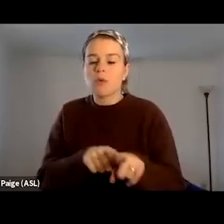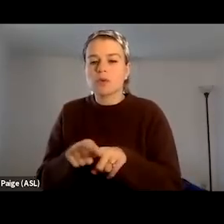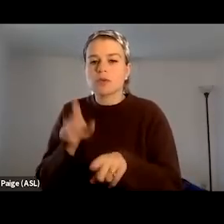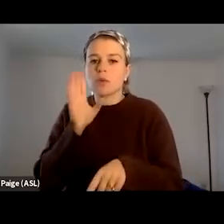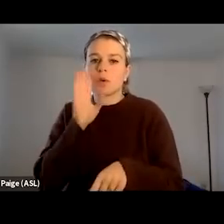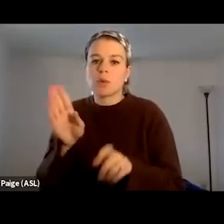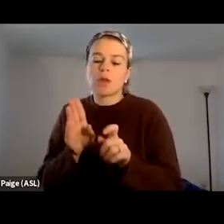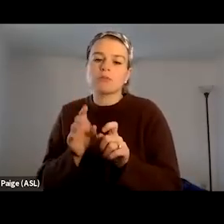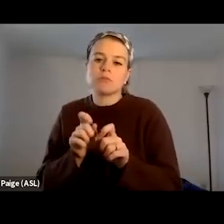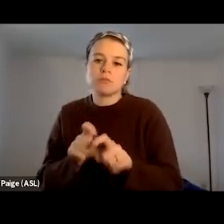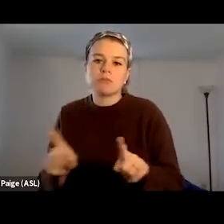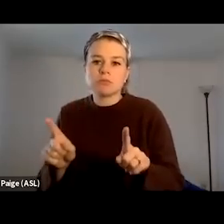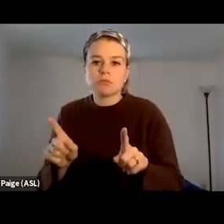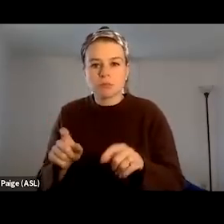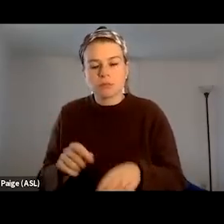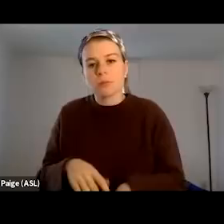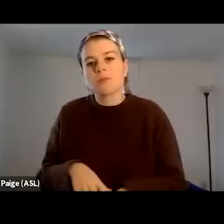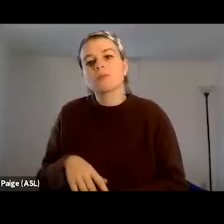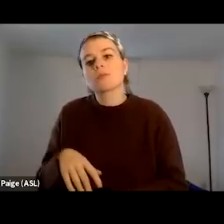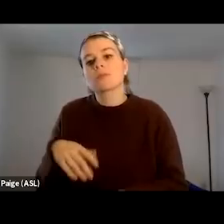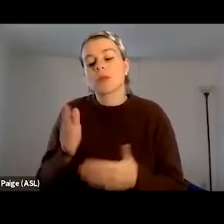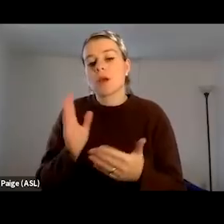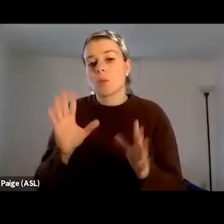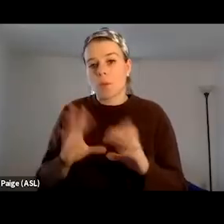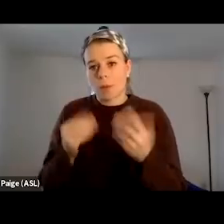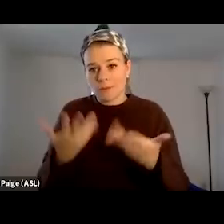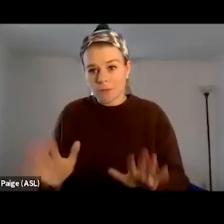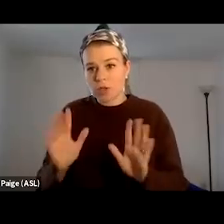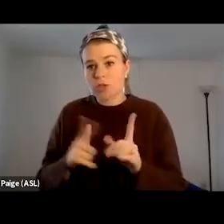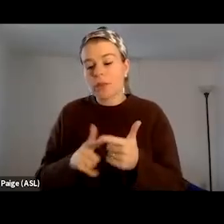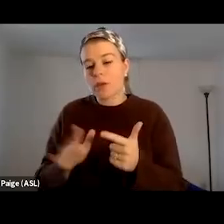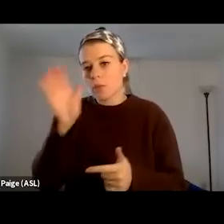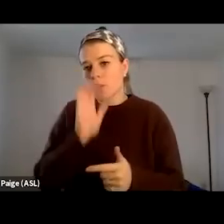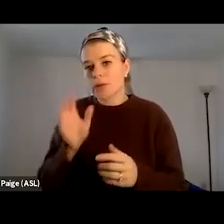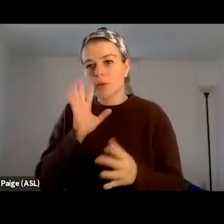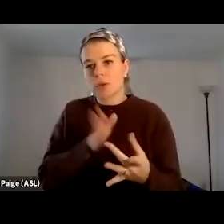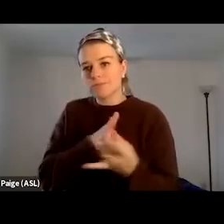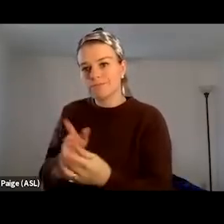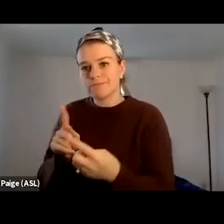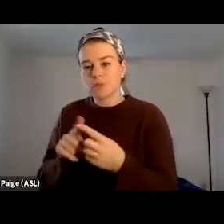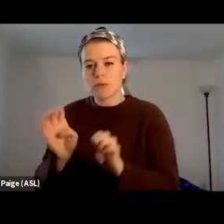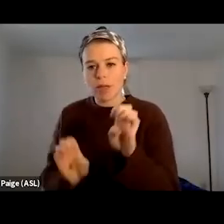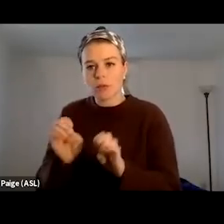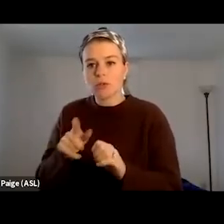Al final del webinario, su navegador debería redirigir a una evaluación y pueden recibir un certificado de participación